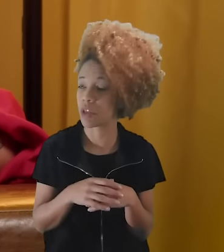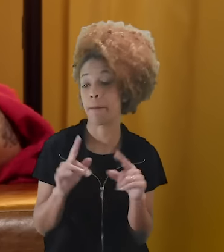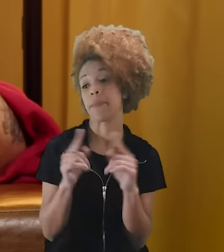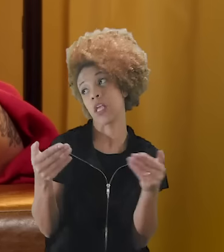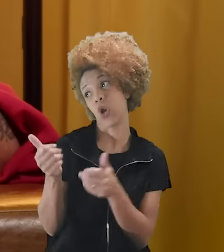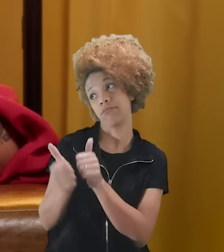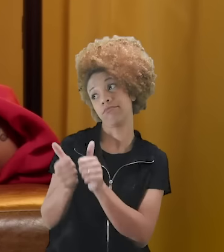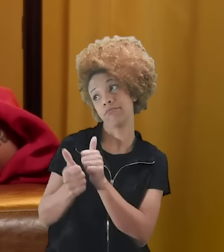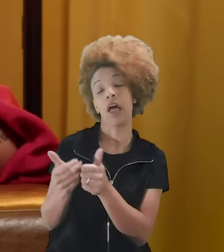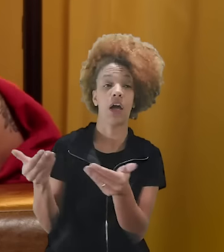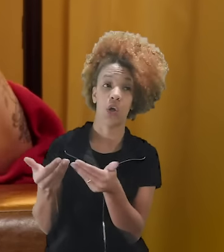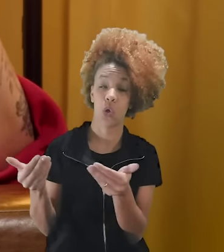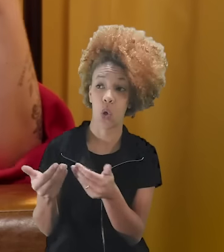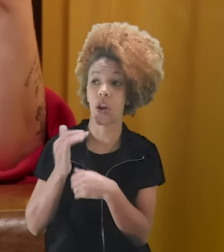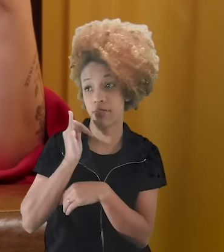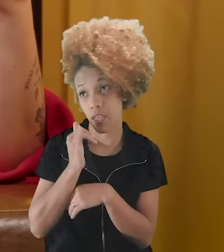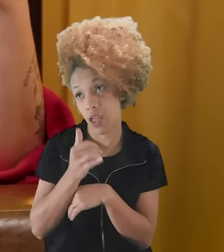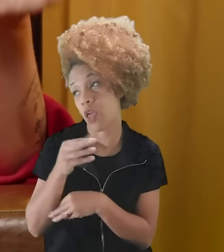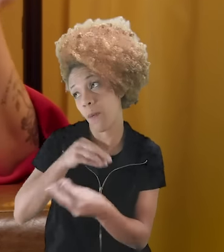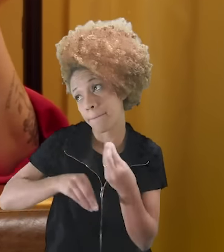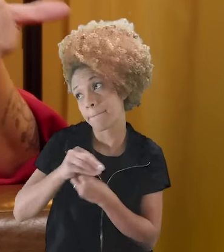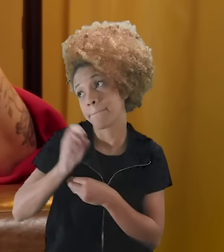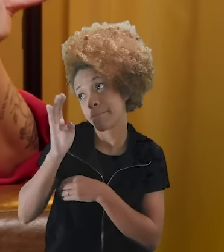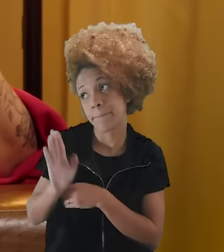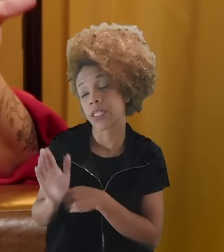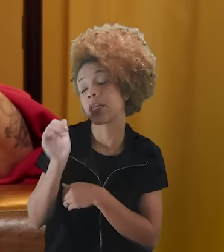agora falando em futebol foi atualmente que eu narrei o amistoso da Seleção Brasileira Feminina